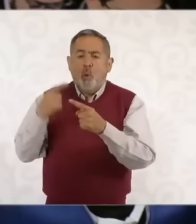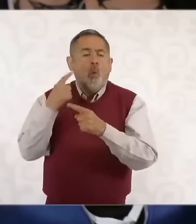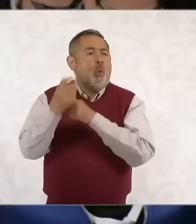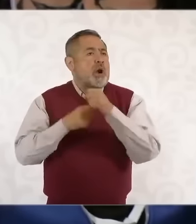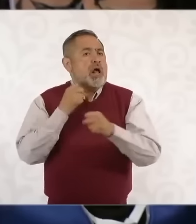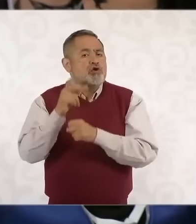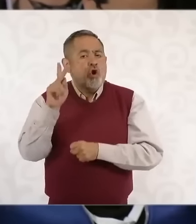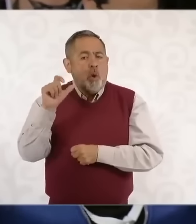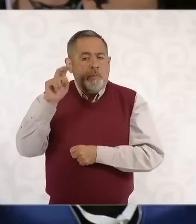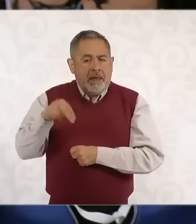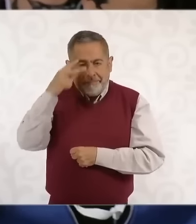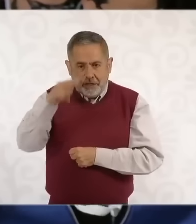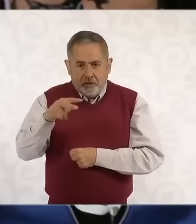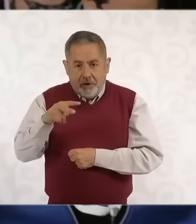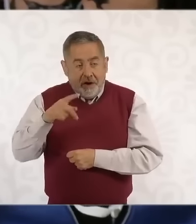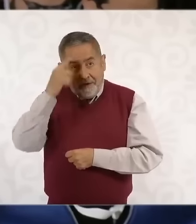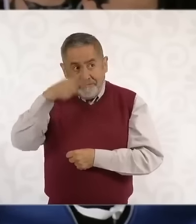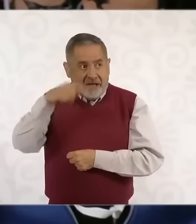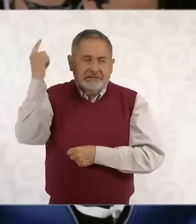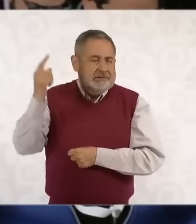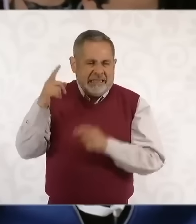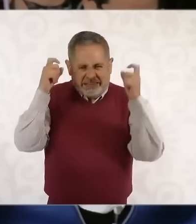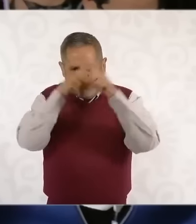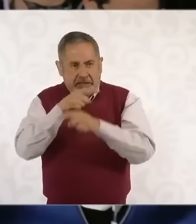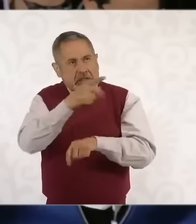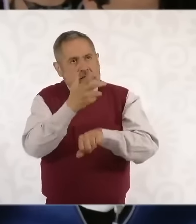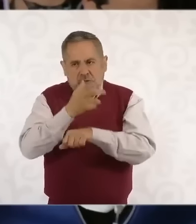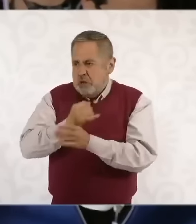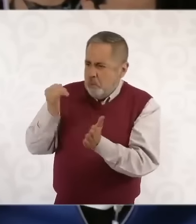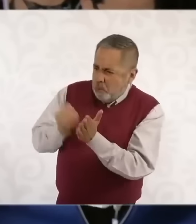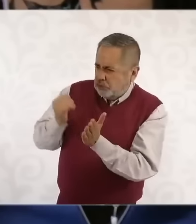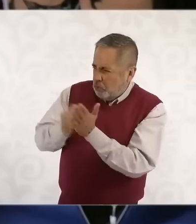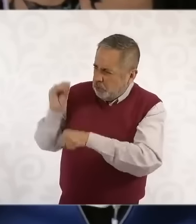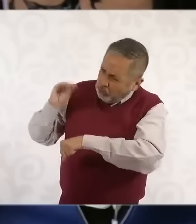amenazas de imposición de impuestos y acciones del gobierno norteamericano. ¿Cómo se contempla